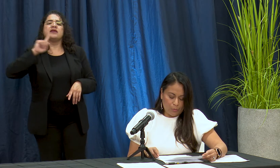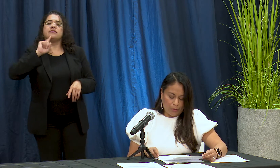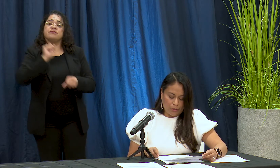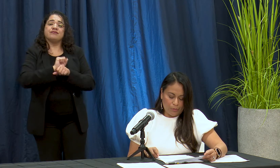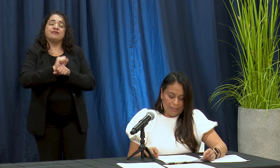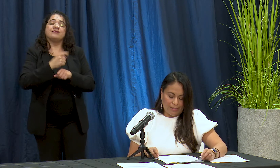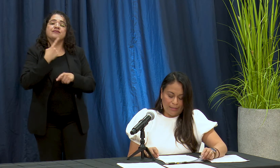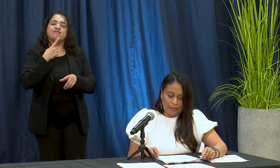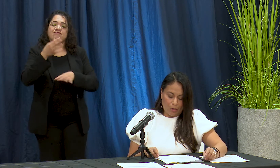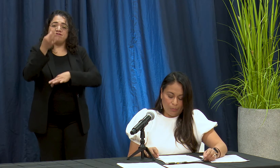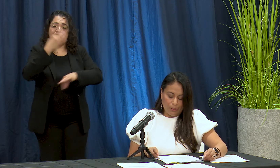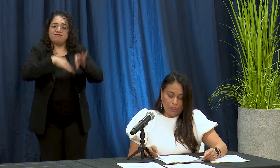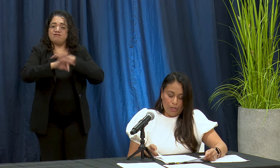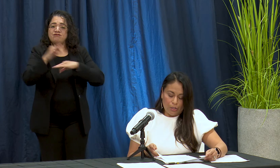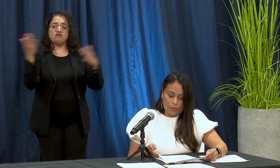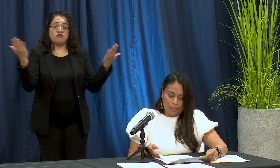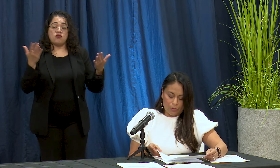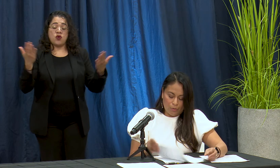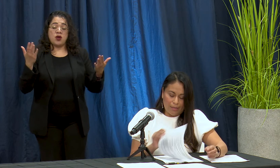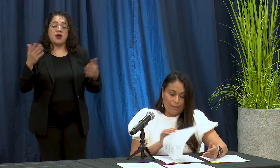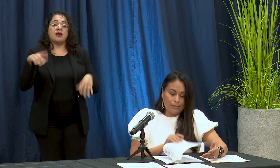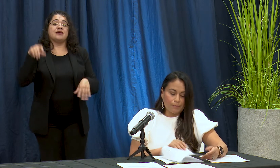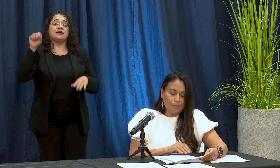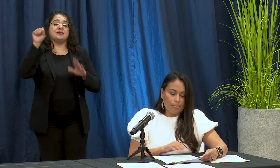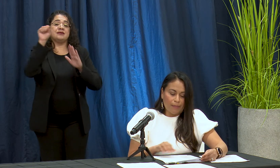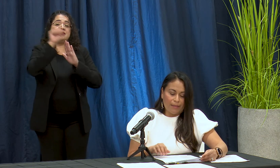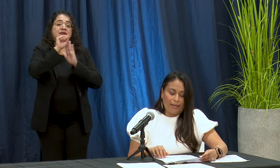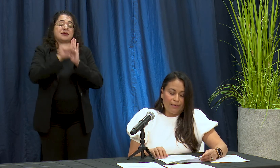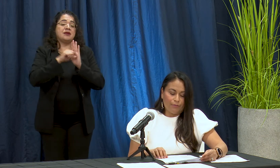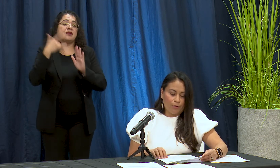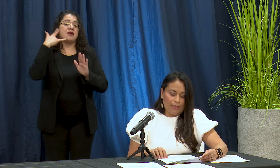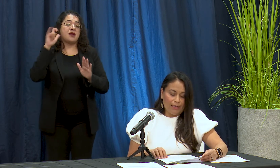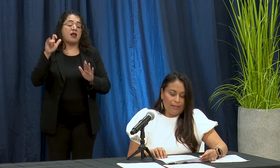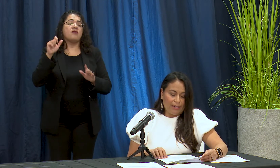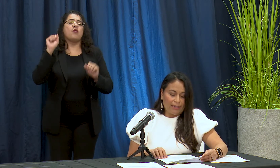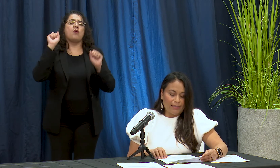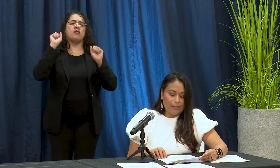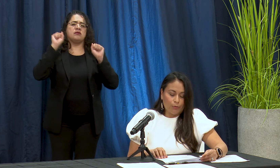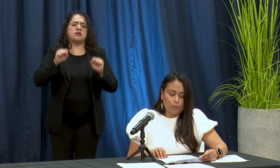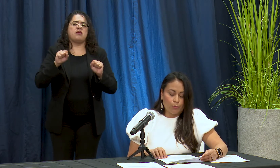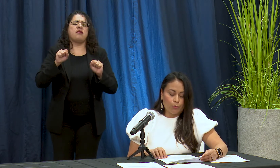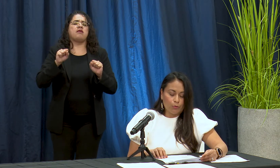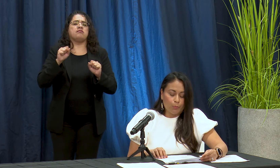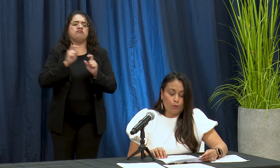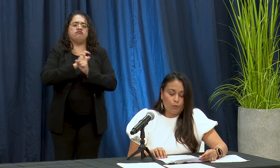estatal de long beach yatra ciudades the california Alegre the samos por por su